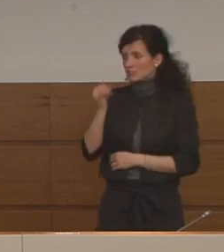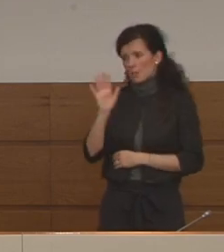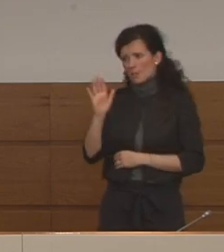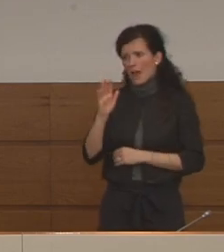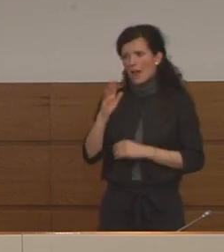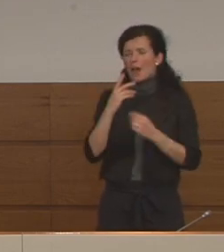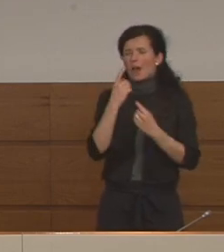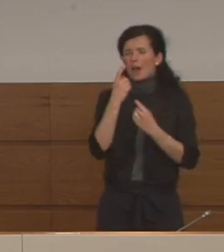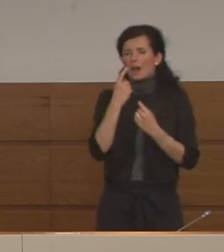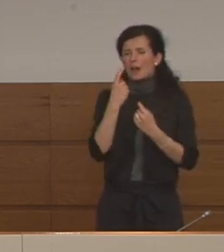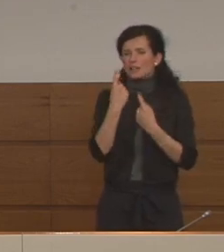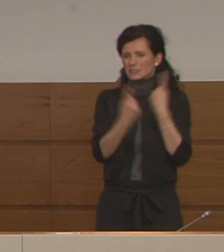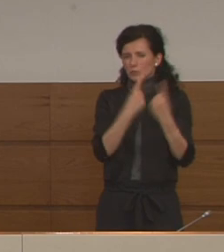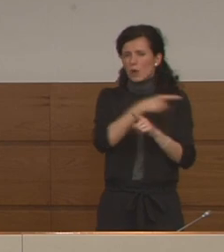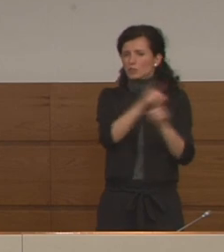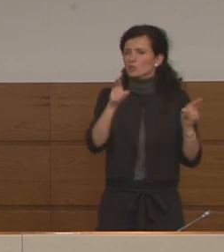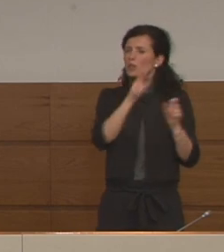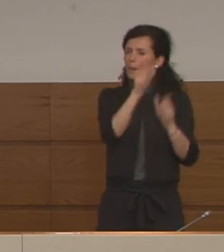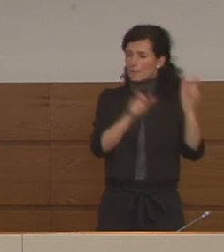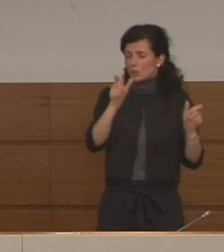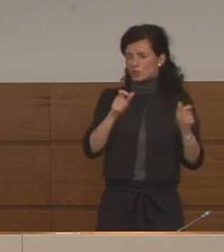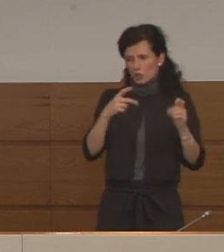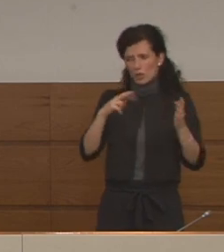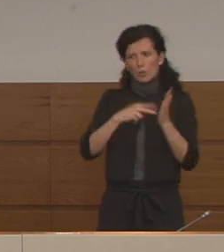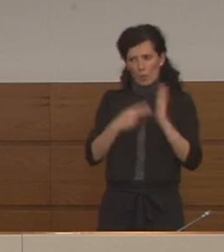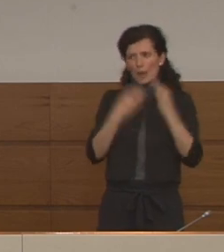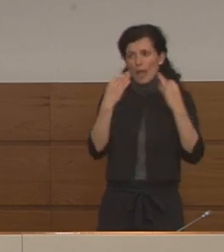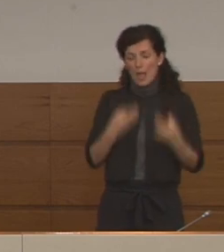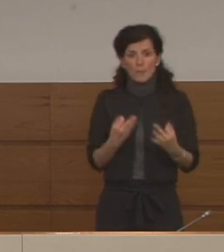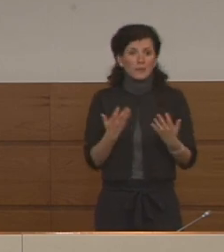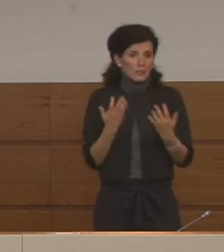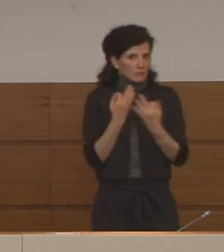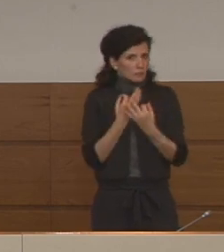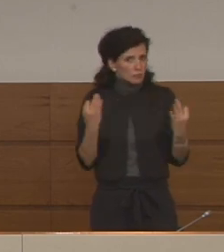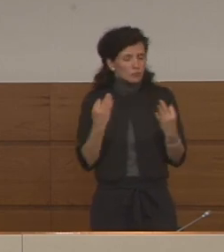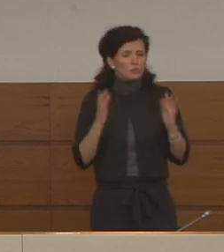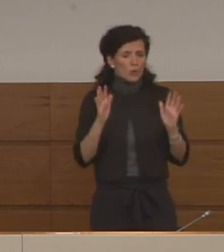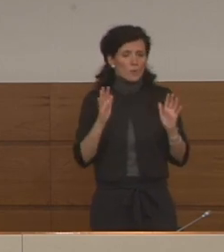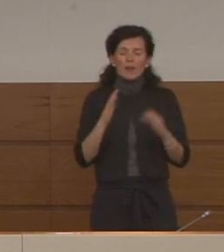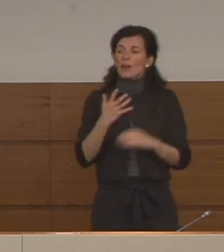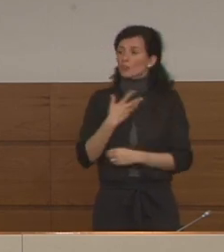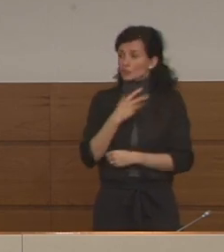E nel frattempo tutto ciò che è possibile attuare con le...